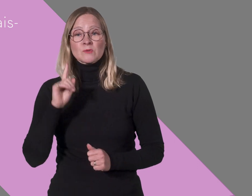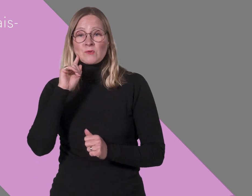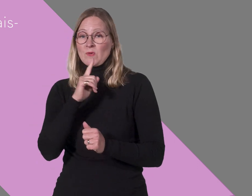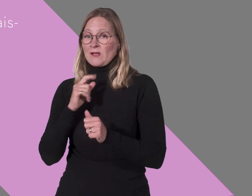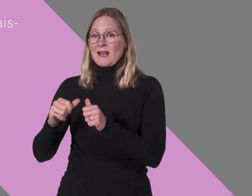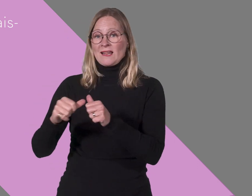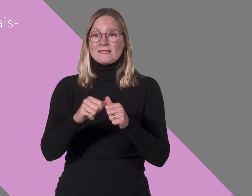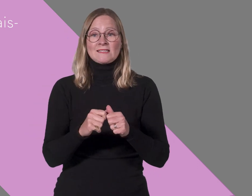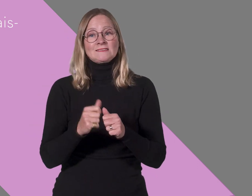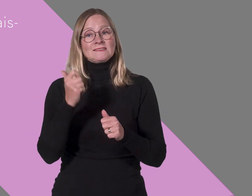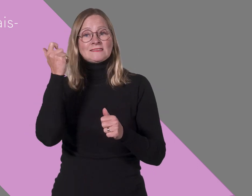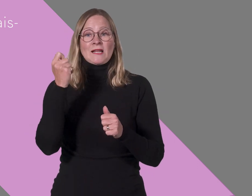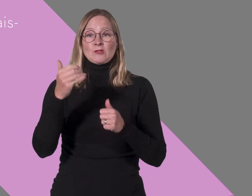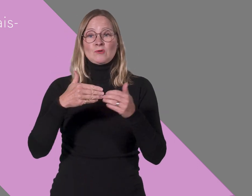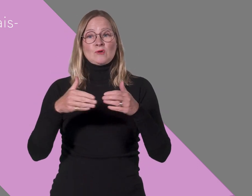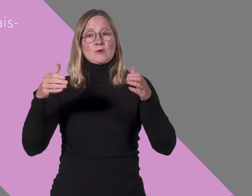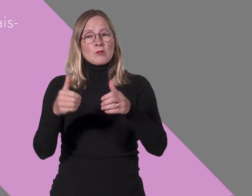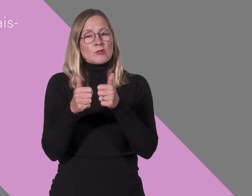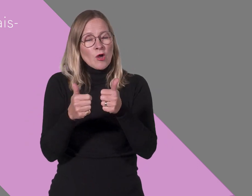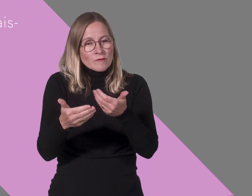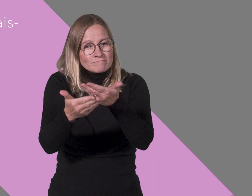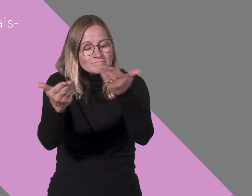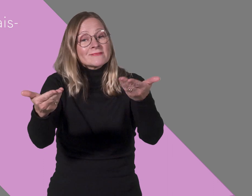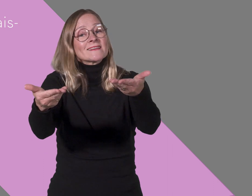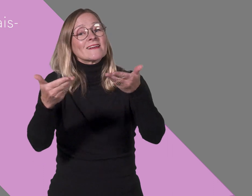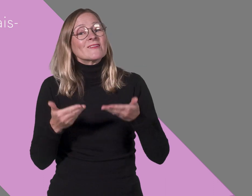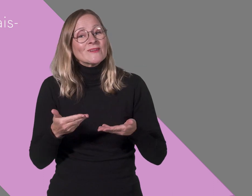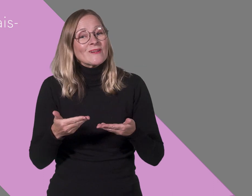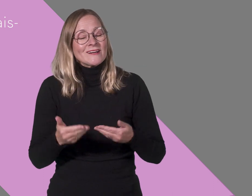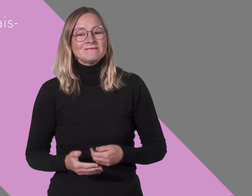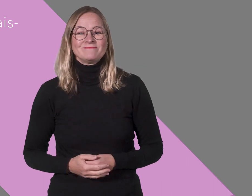Kuurojen Liiton seniorityöryhmä toivottaa teidät tervetulleiksi!